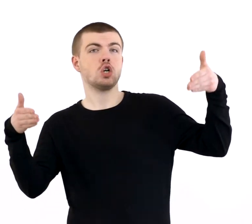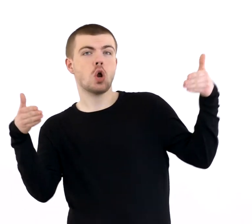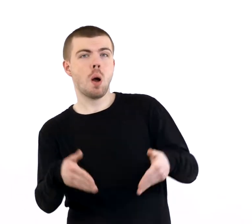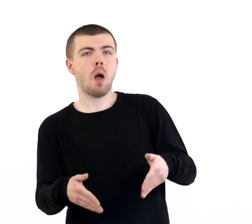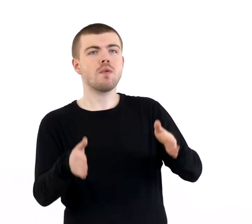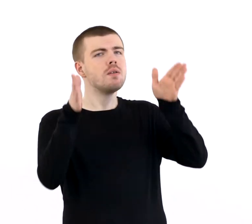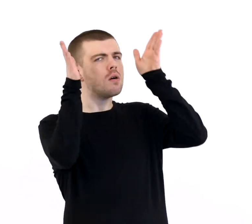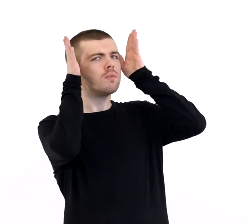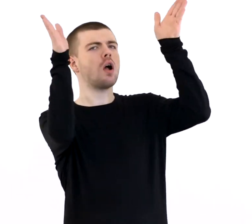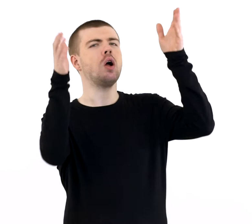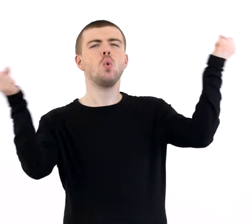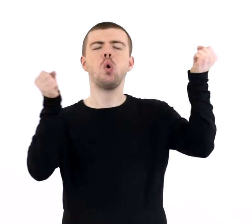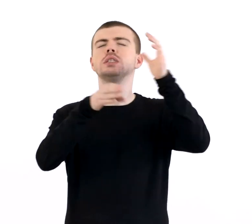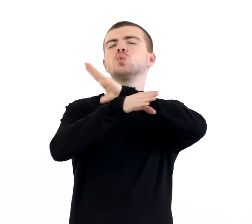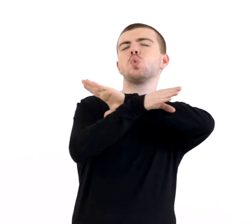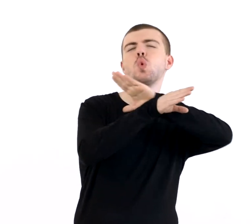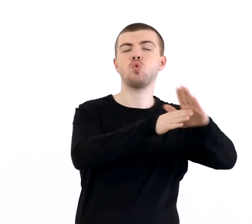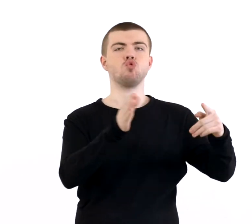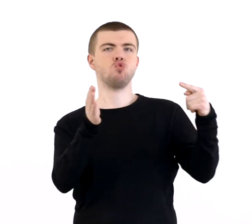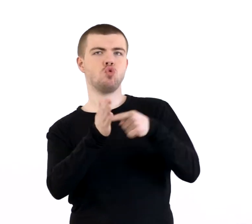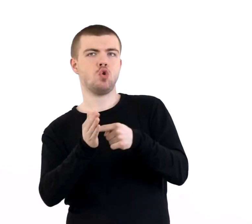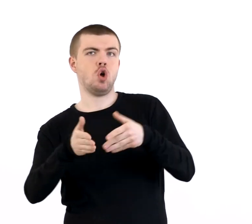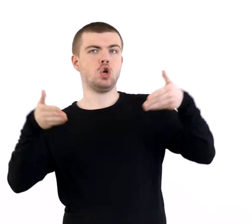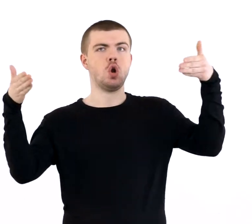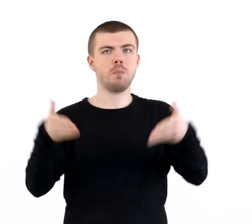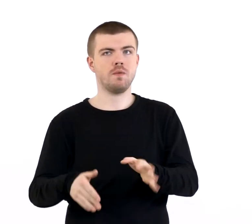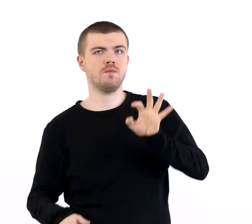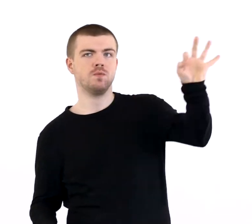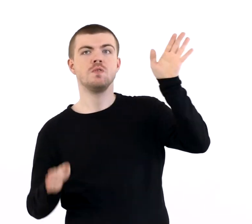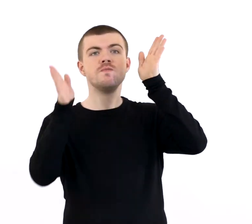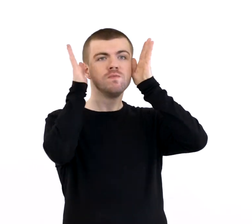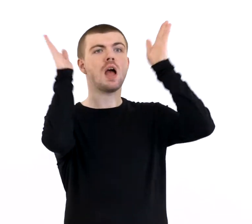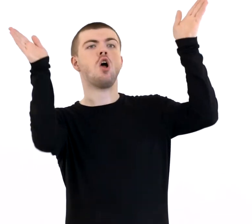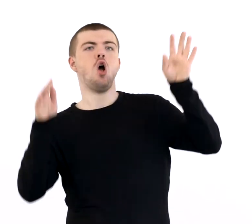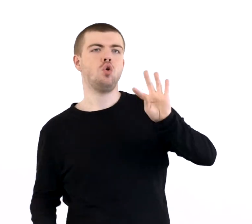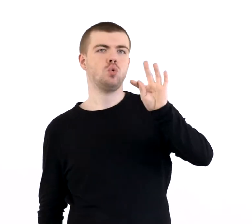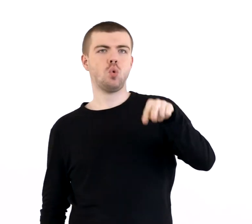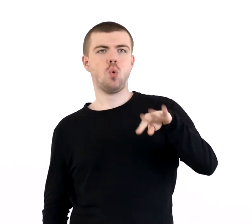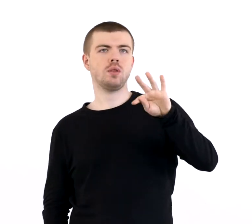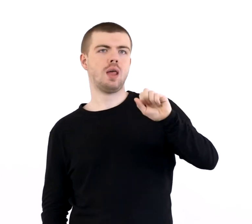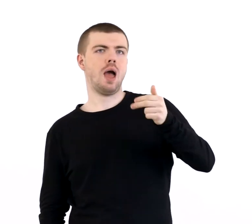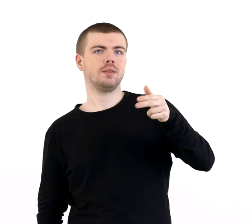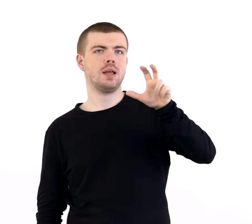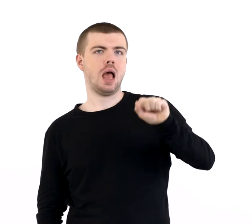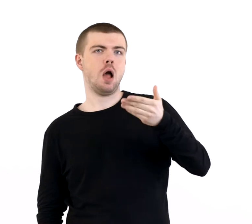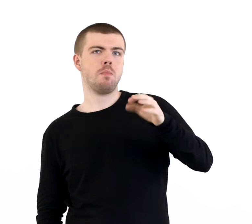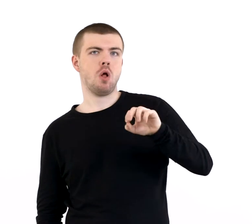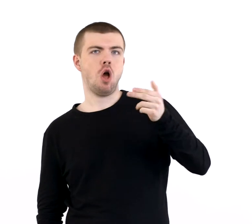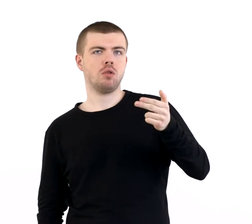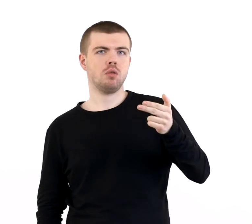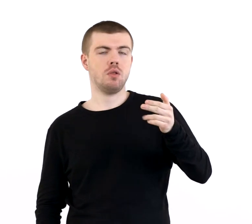Najsłynniejszym znanym grobowcem faraona jest grobowiec Tutanchamona,